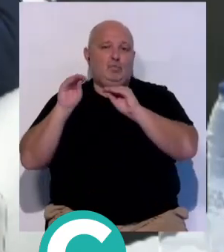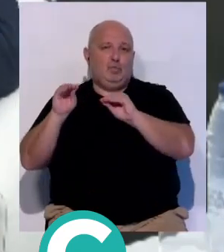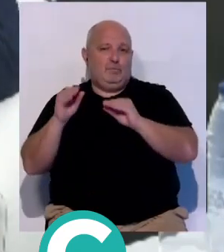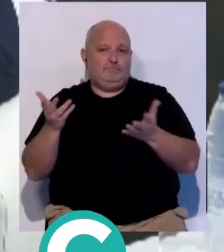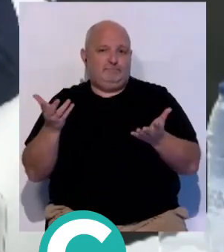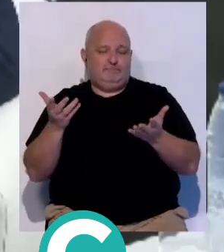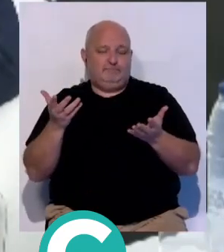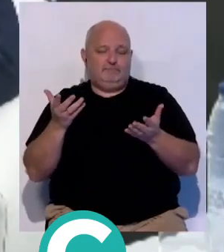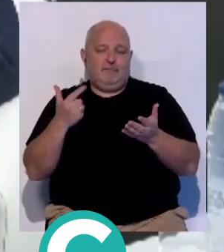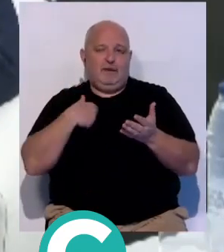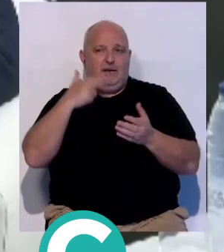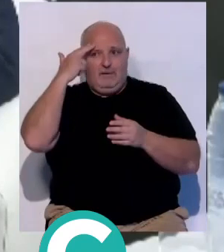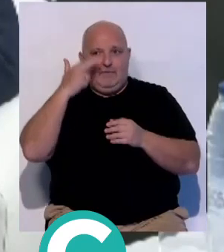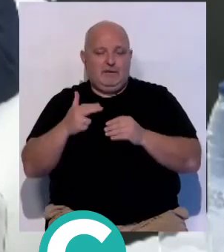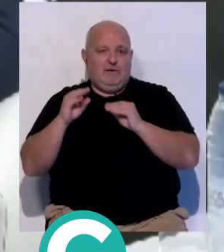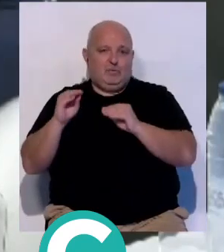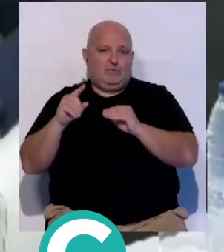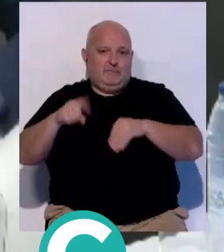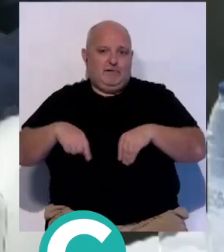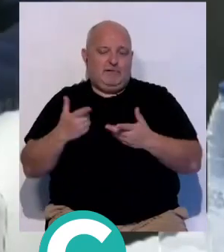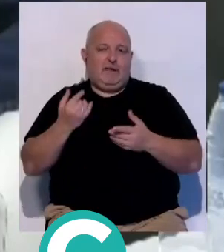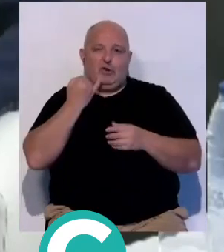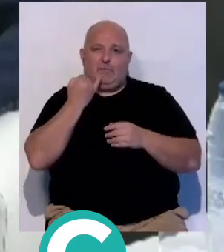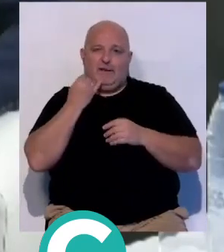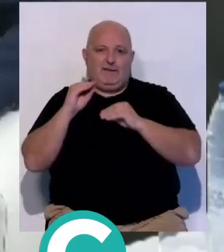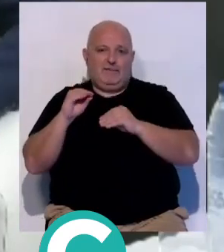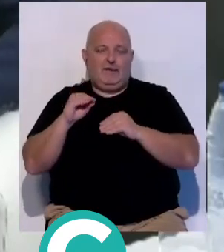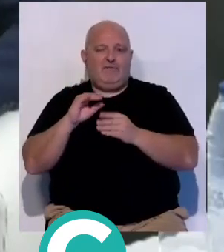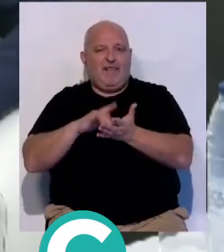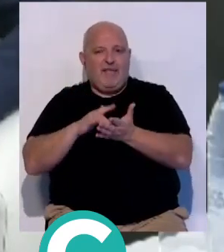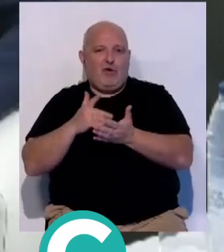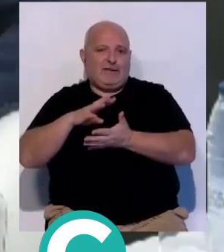también tenemos que respetarlo pero a ver cuando vemos otros que no tenemos ni idea